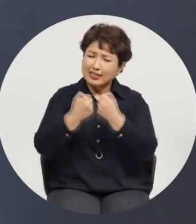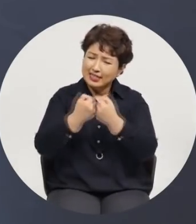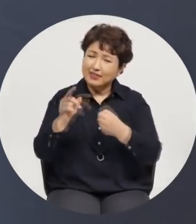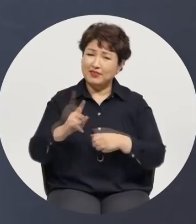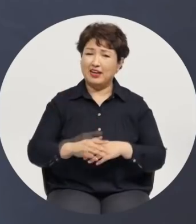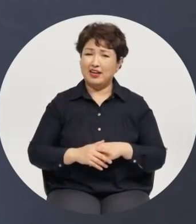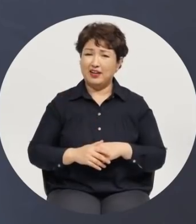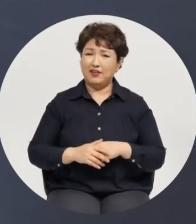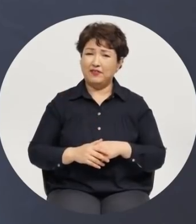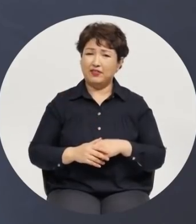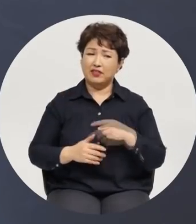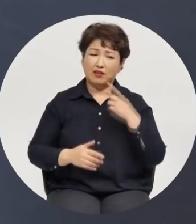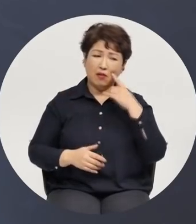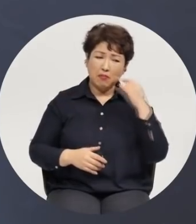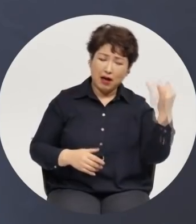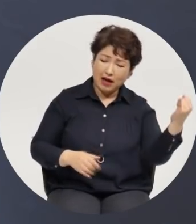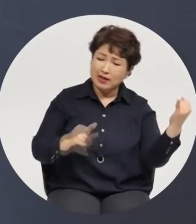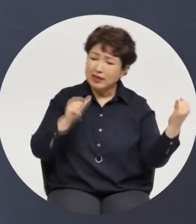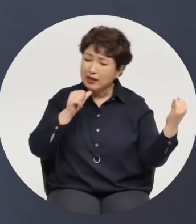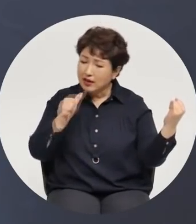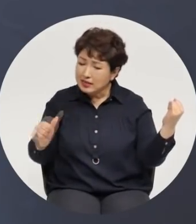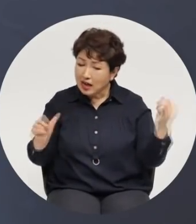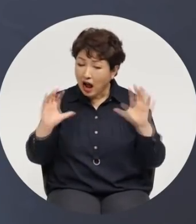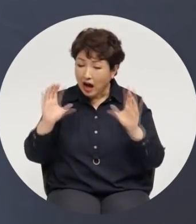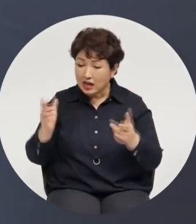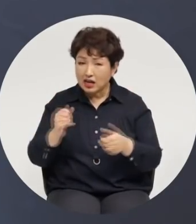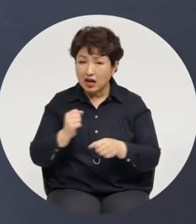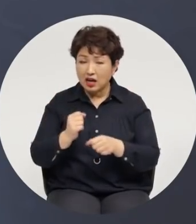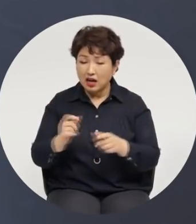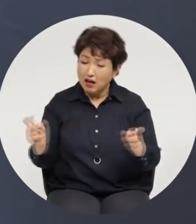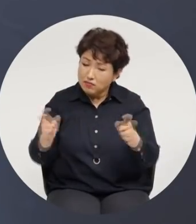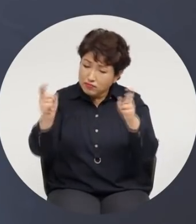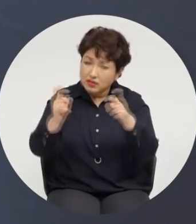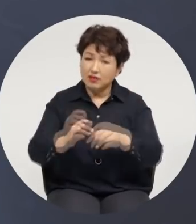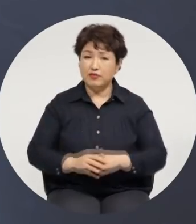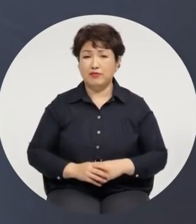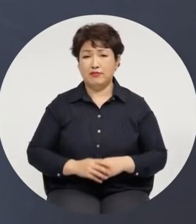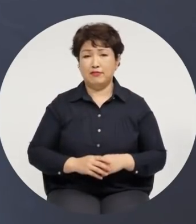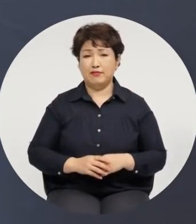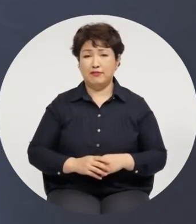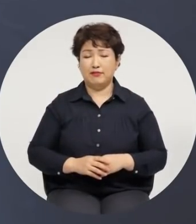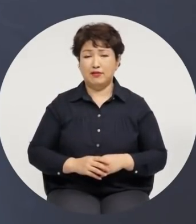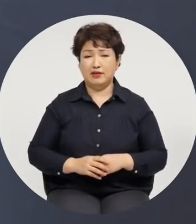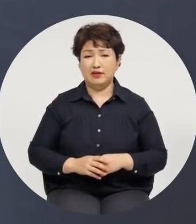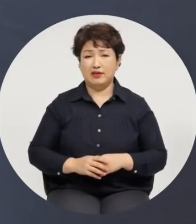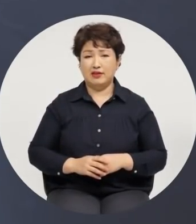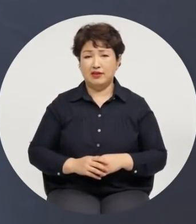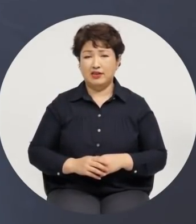다섯 살짜리 아이하고도 입씨름하는 엄마도 있어요